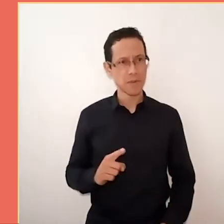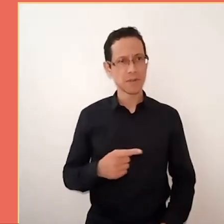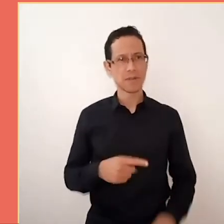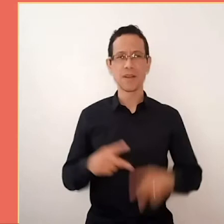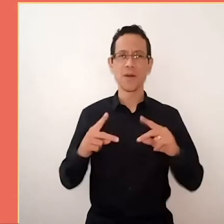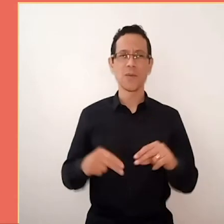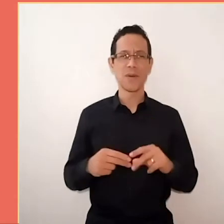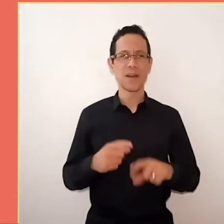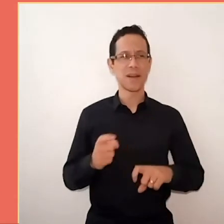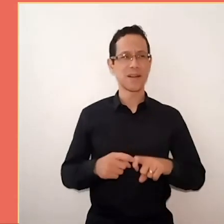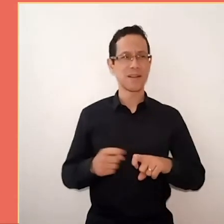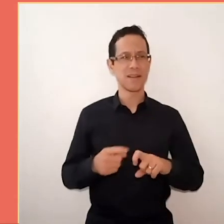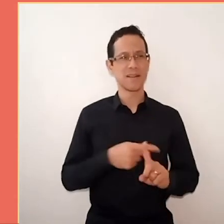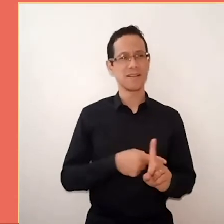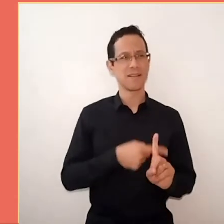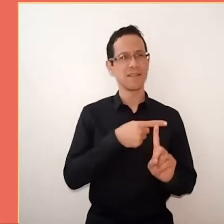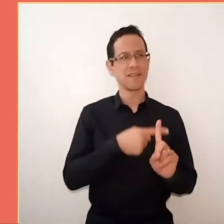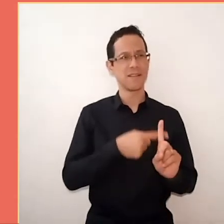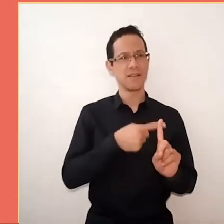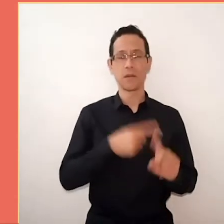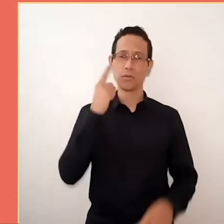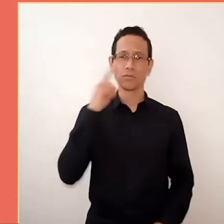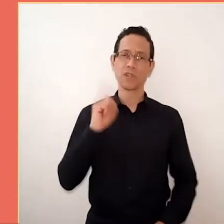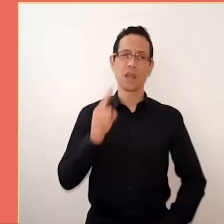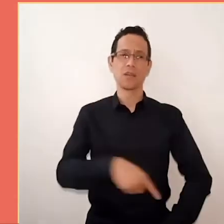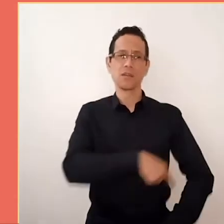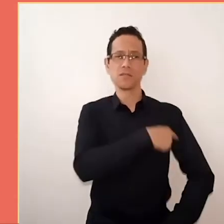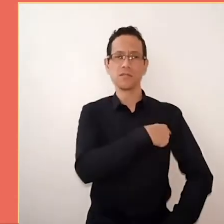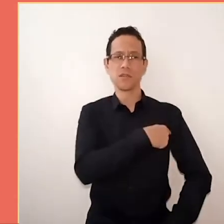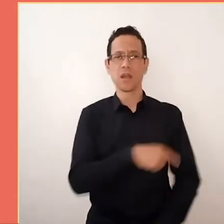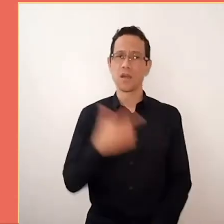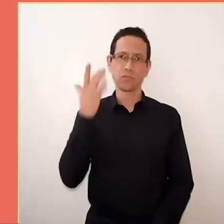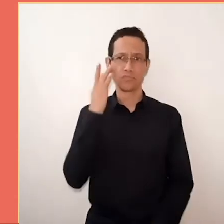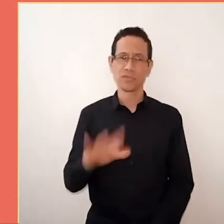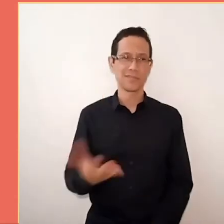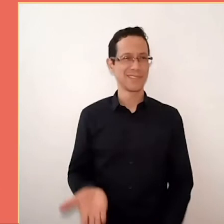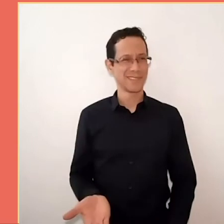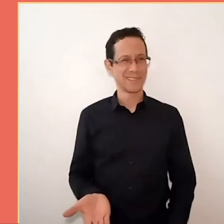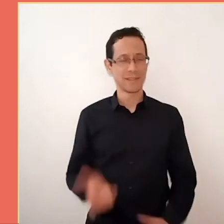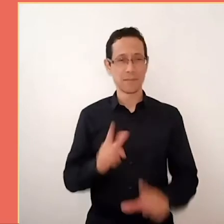Porque a literatura não é uma disciplina, um conteúdo a mais,